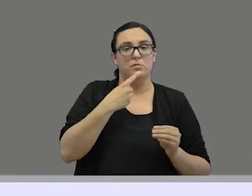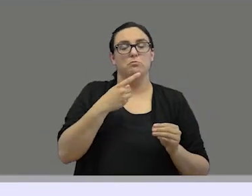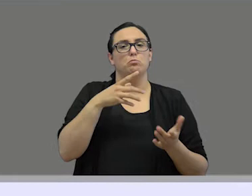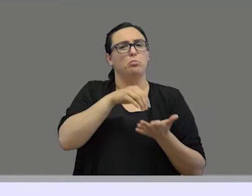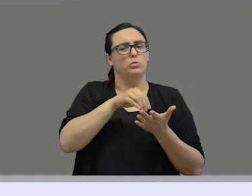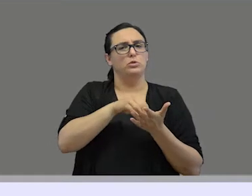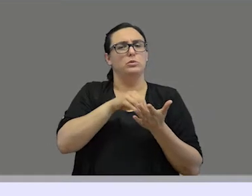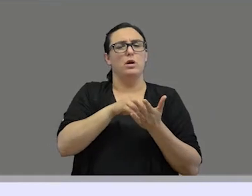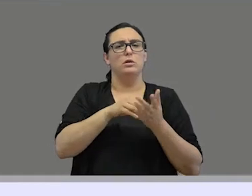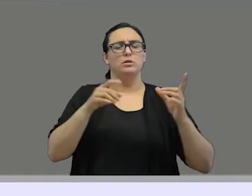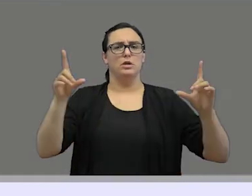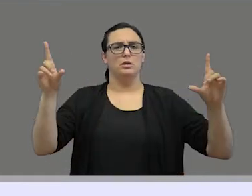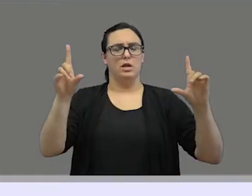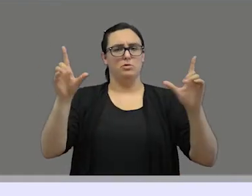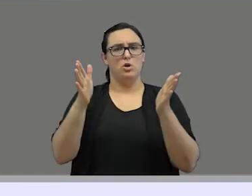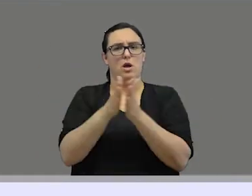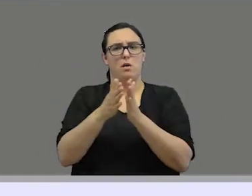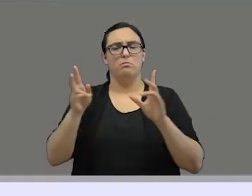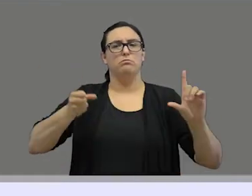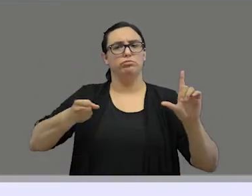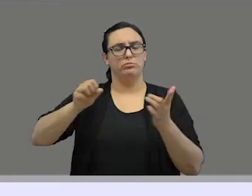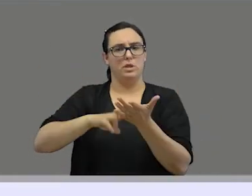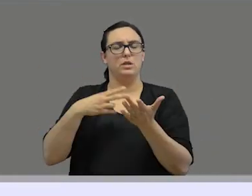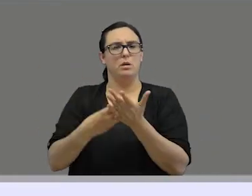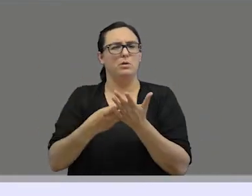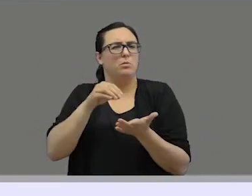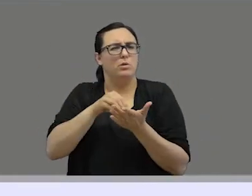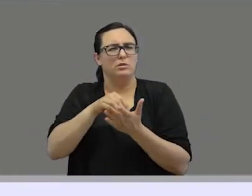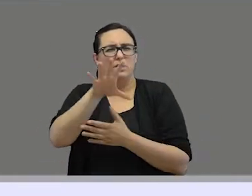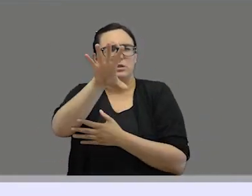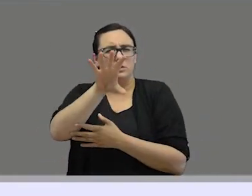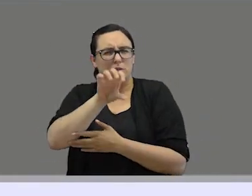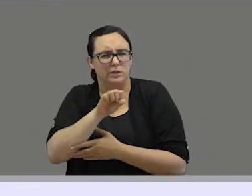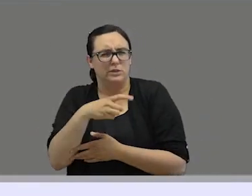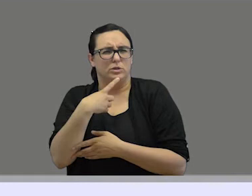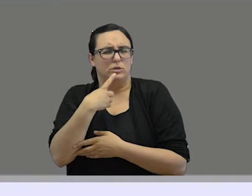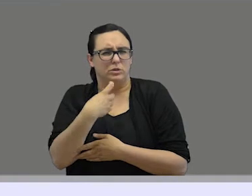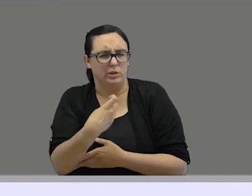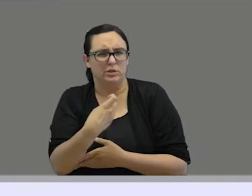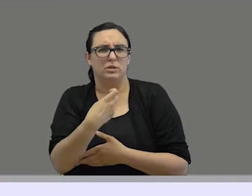schwer zu begreifen und zu verstehen sind und dass dieser Mangel an Verständnis